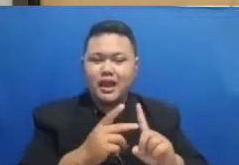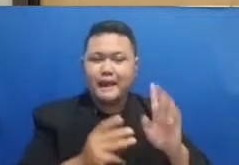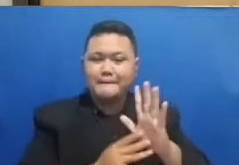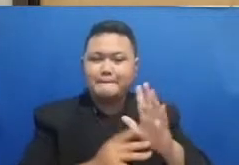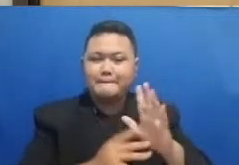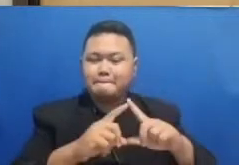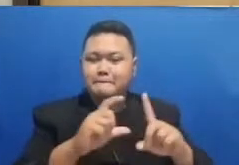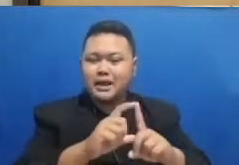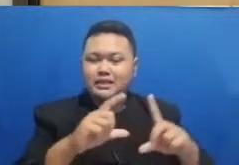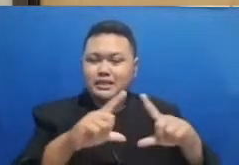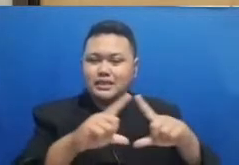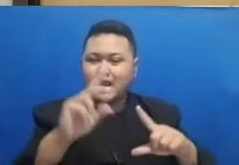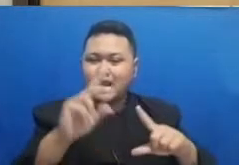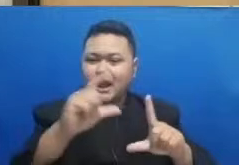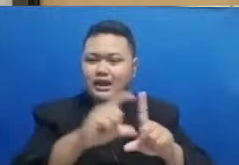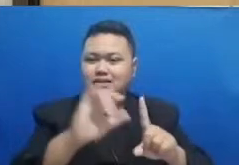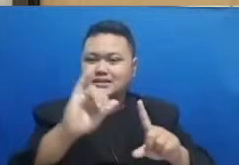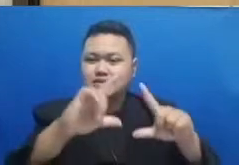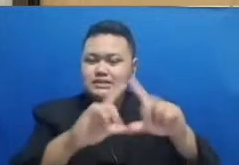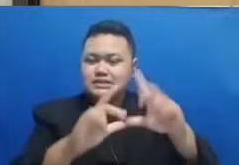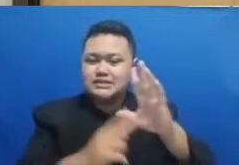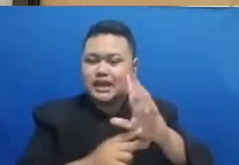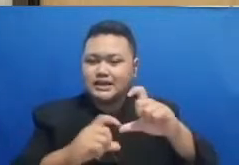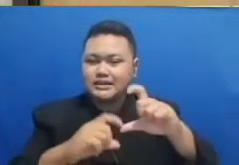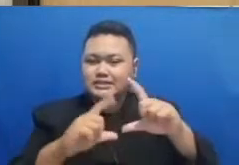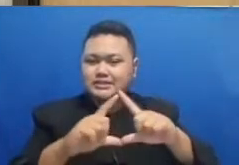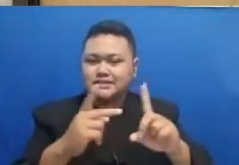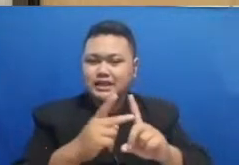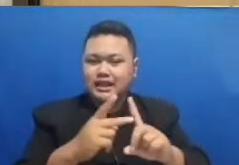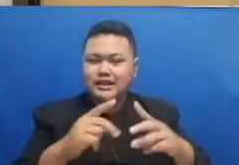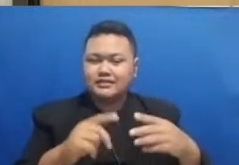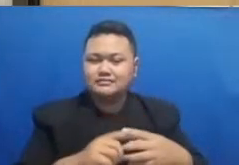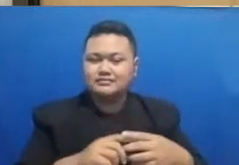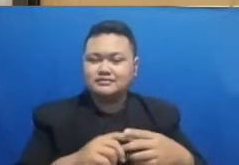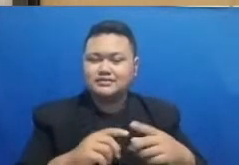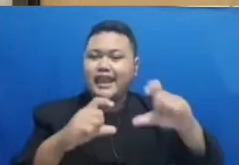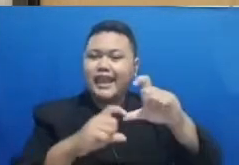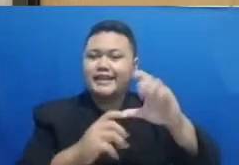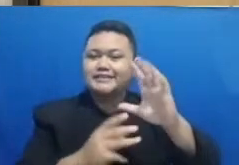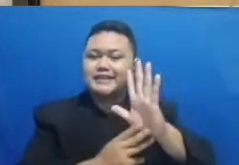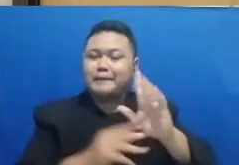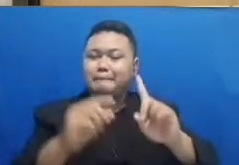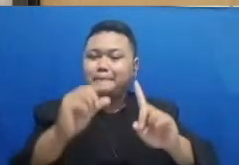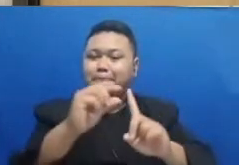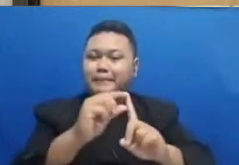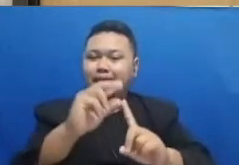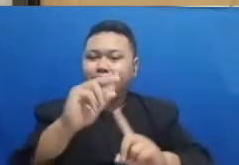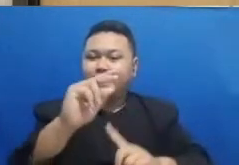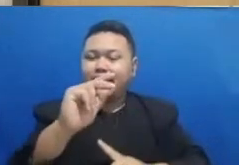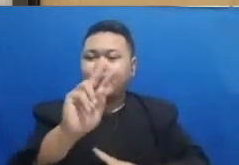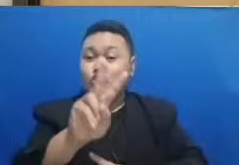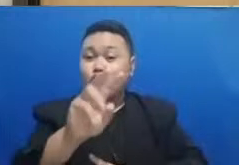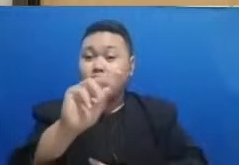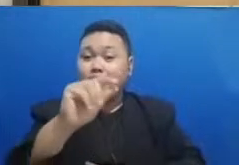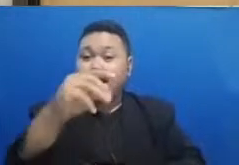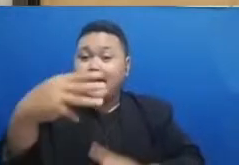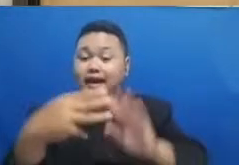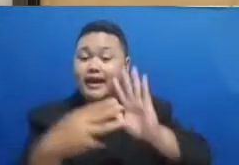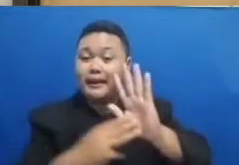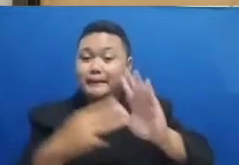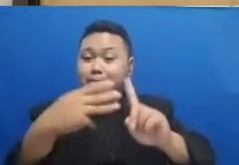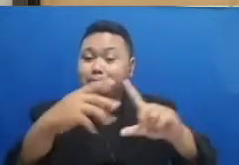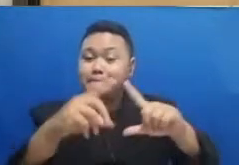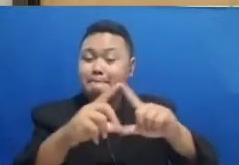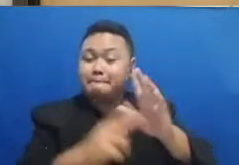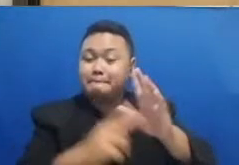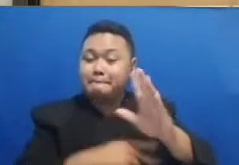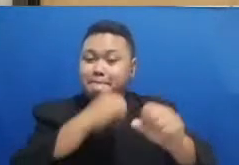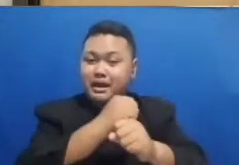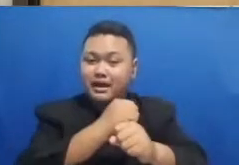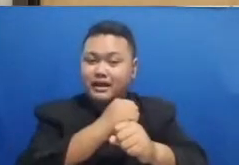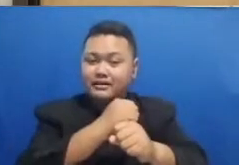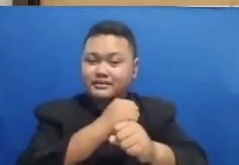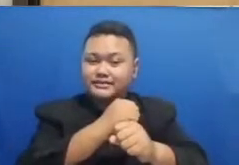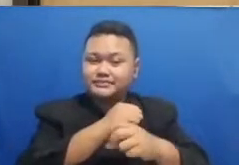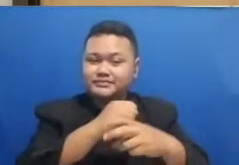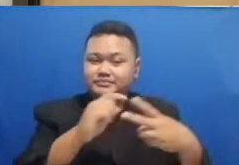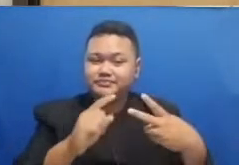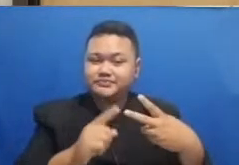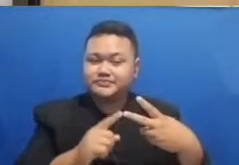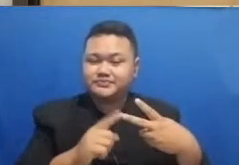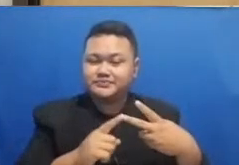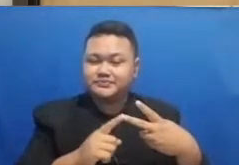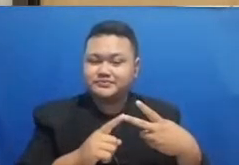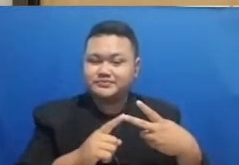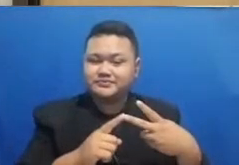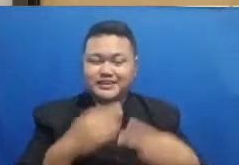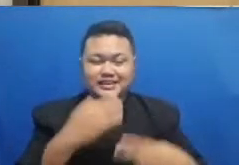Hai SMP N 2 Rembang Jadi Bapak Achmad Ardiansyah dari SMPN rembang2018 Bapak pemenangnya Oh tapi